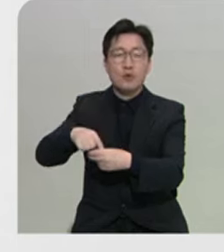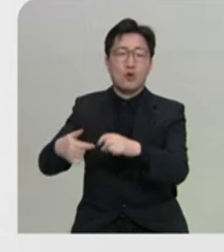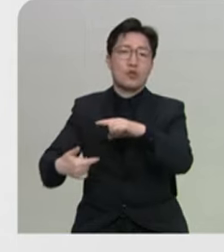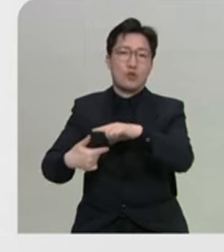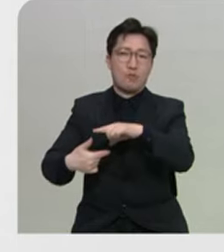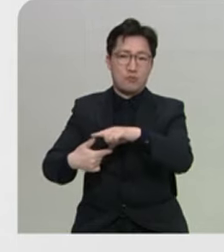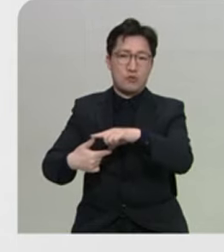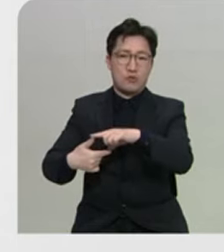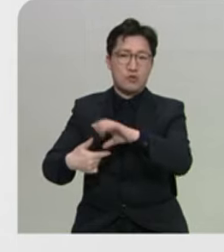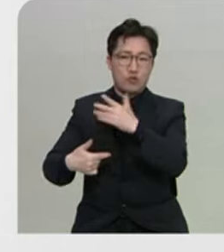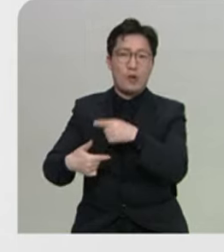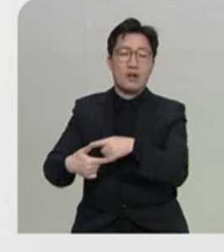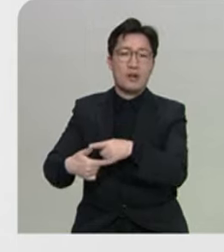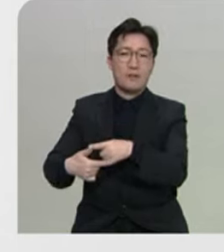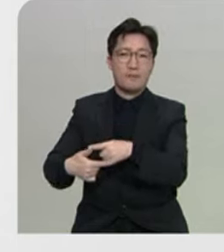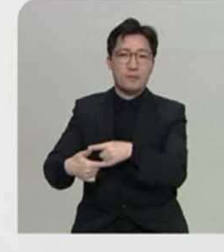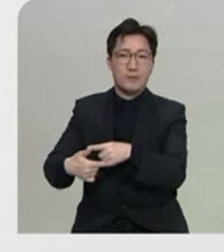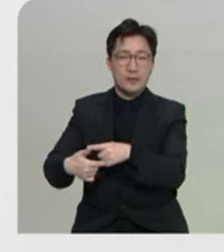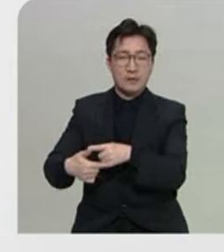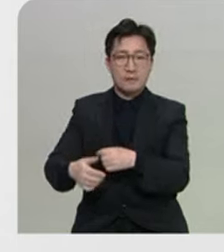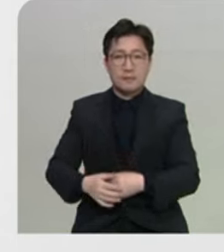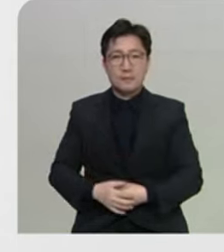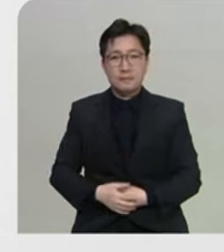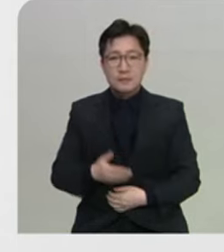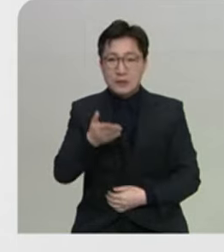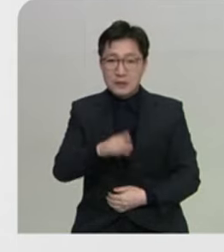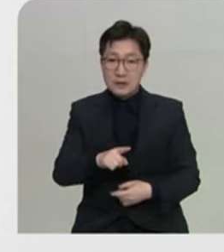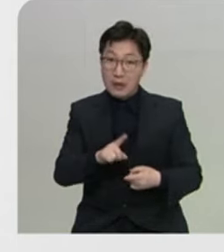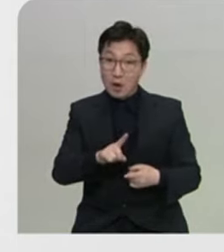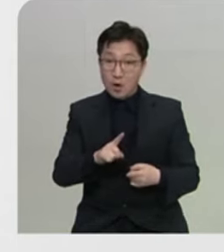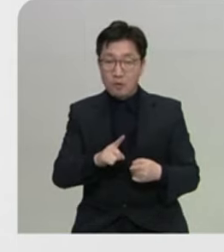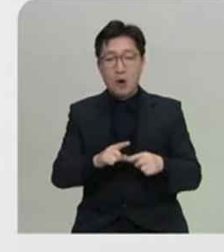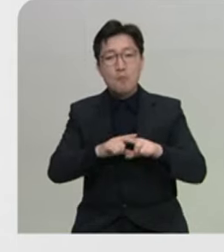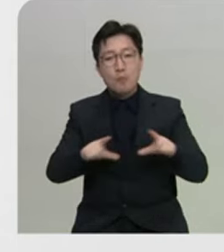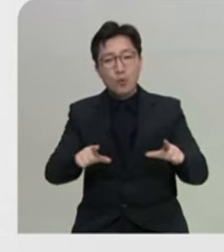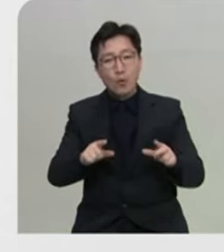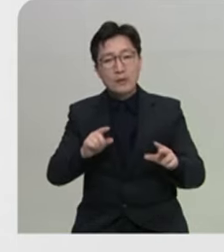대구 구간은 사업 시행이 확정 됐지만 일반 사업으로 분류된 무주